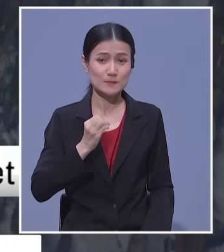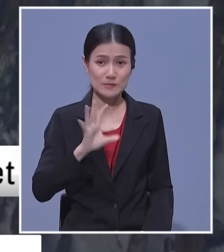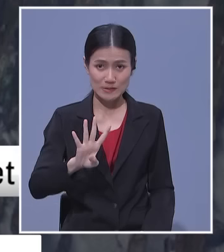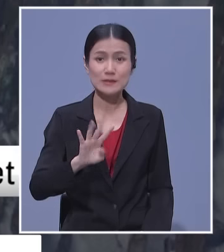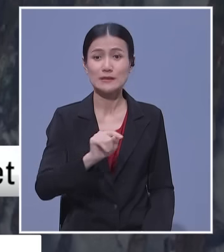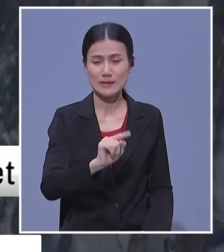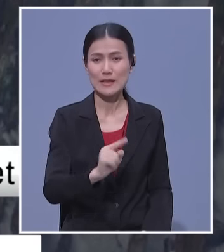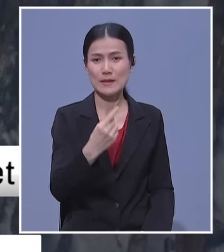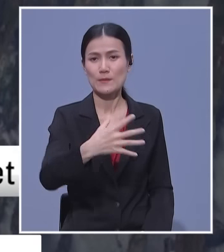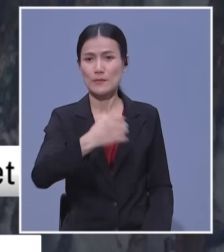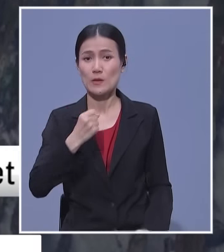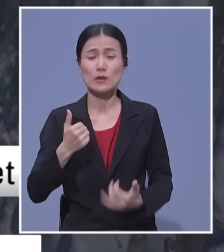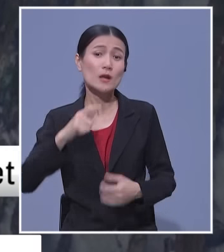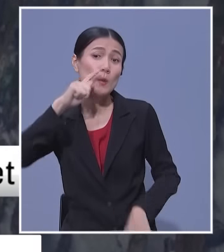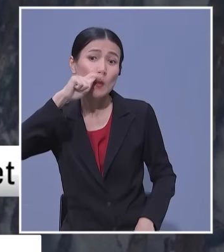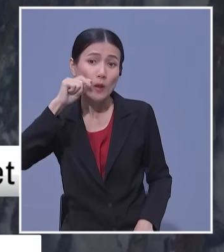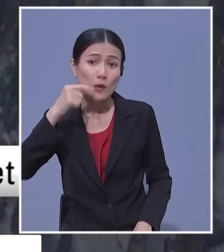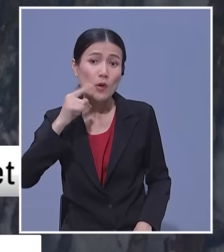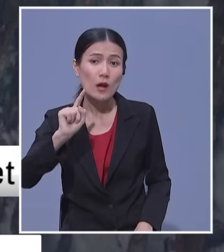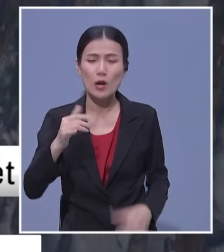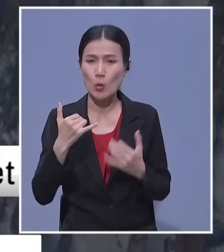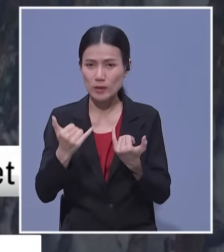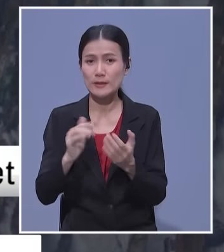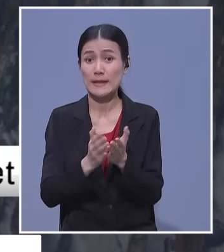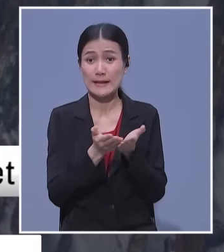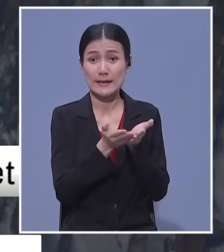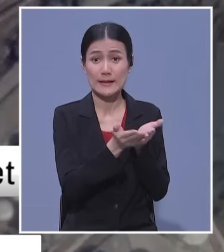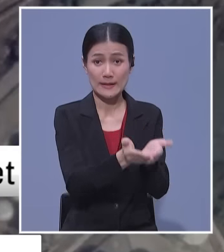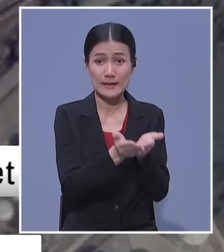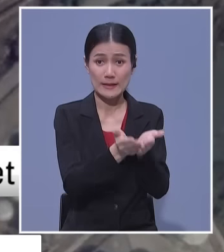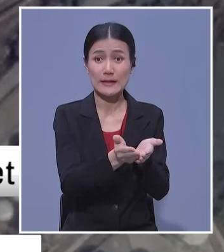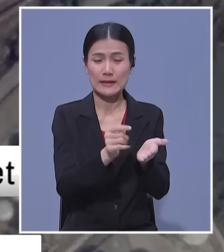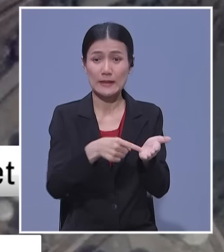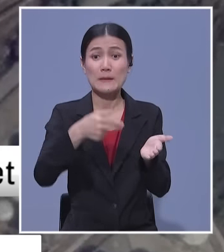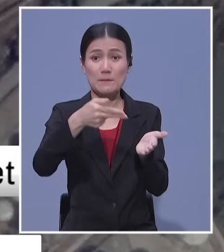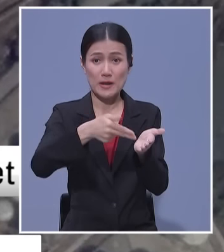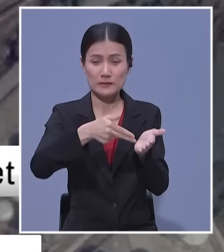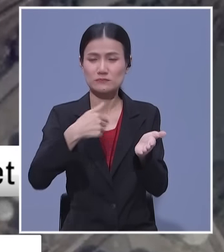ทางการยูเครนยืนยันค่ะว่าได้โจมตีทำลาย เรือที่ใช้ขนส่งเชื้อเพลิงแล้วก็อาวุธไป